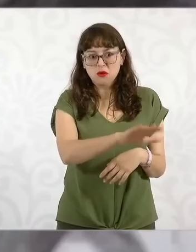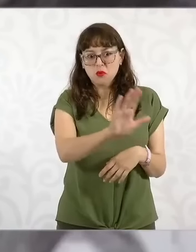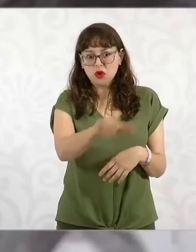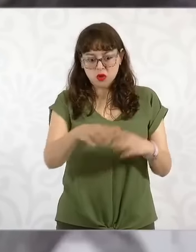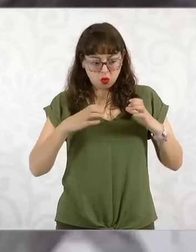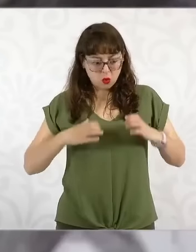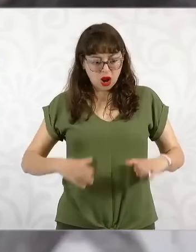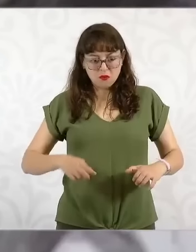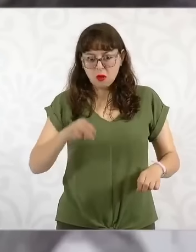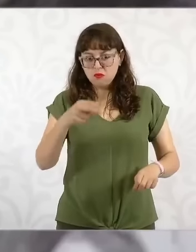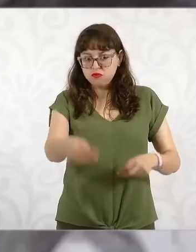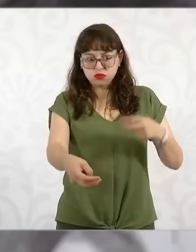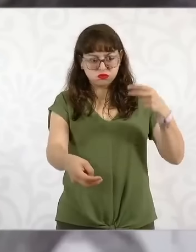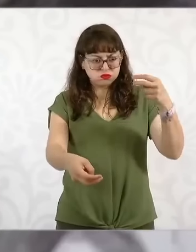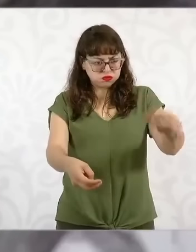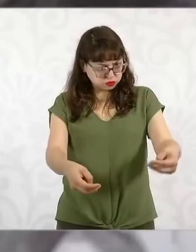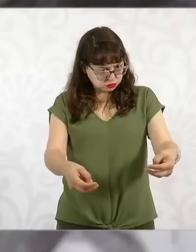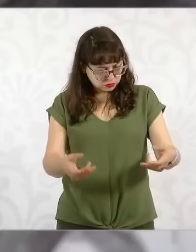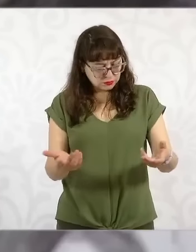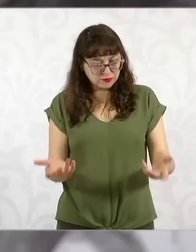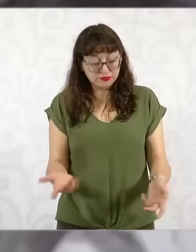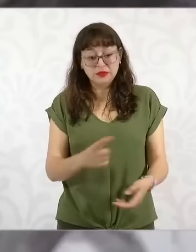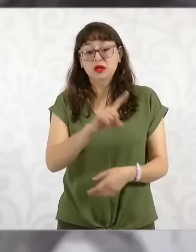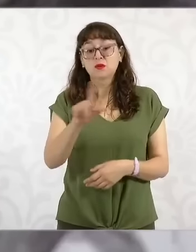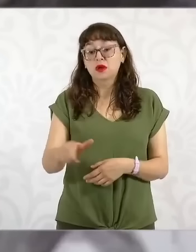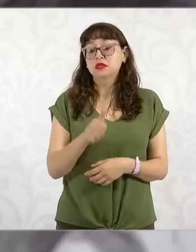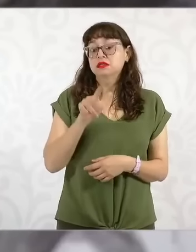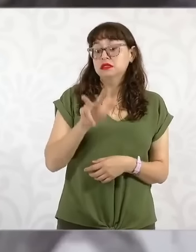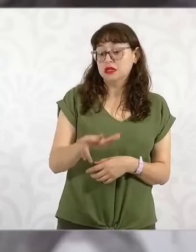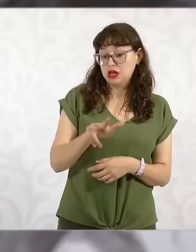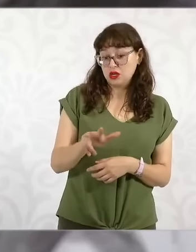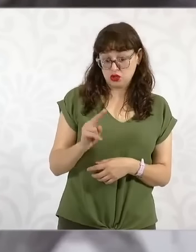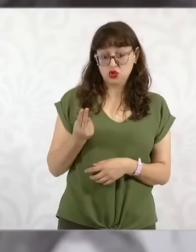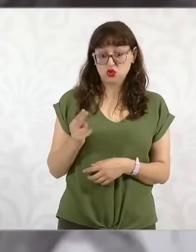Michoacán. El 18 de noviembre, mediante las acciones coordinadas por las instituciones que